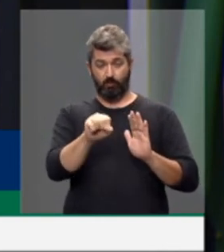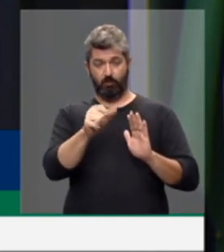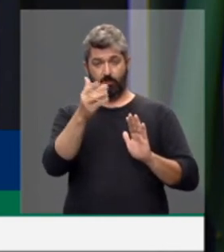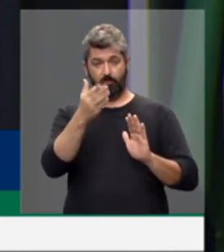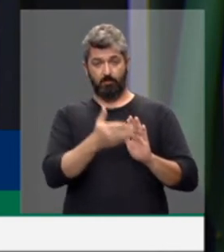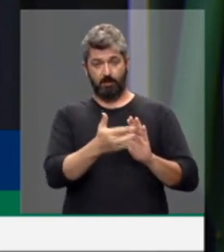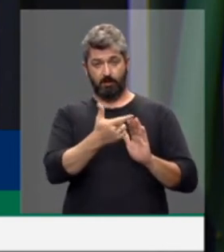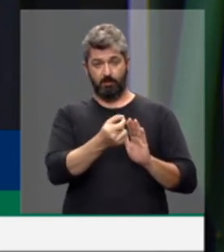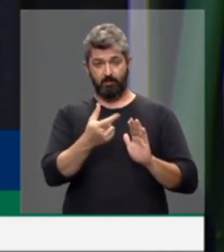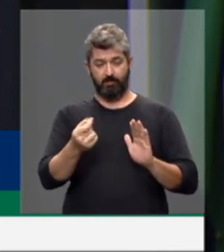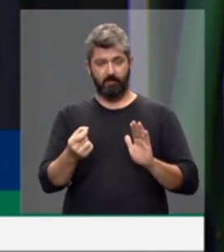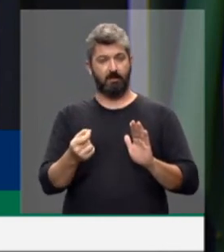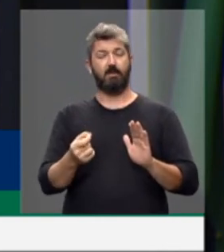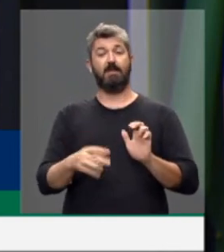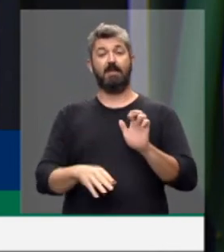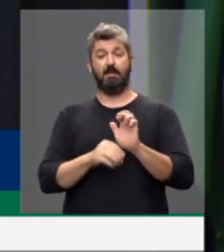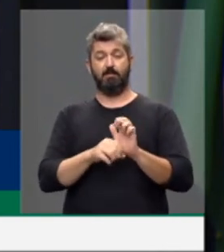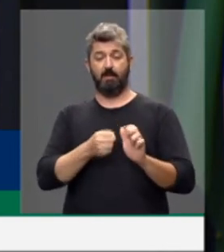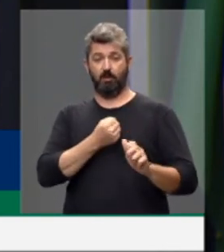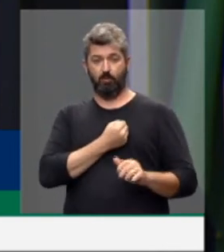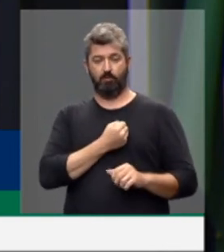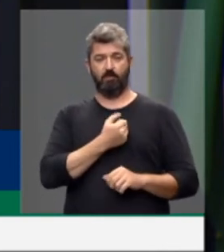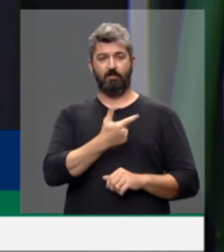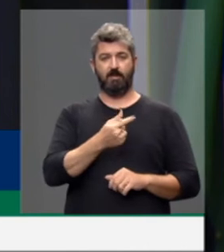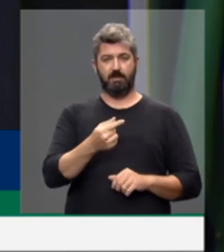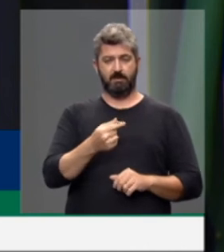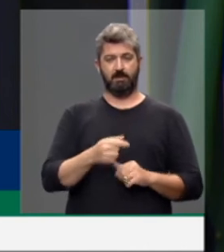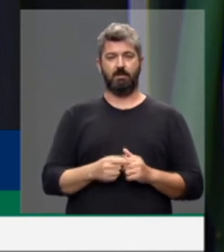INÚMEROS 8 E 144 PARCIALMENTE, PELA APROVAÇÃO DA MEDIDA PROVISÓRIA NÚMERO